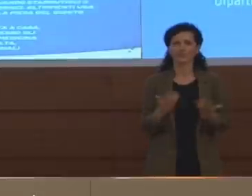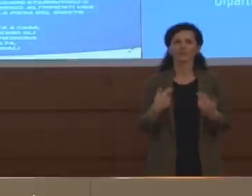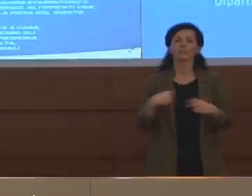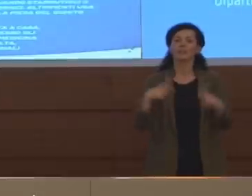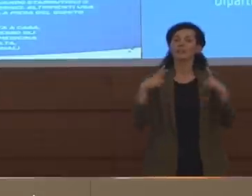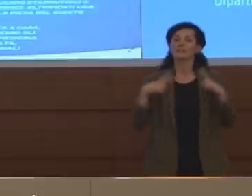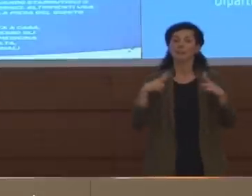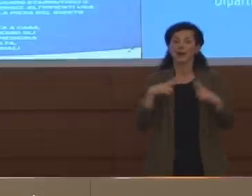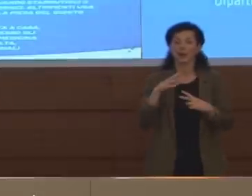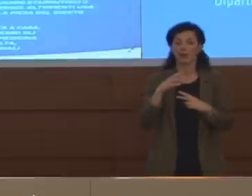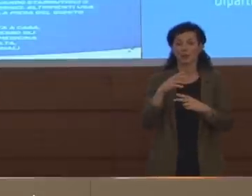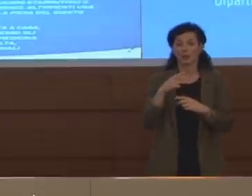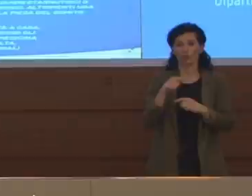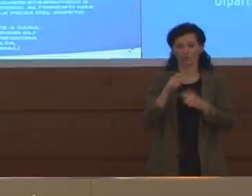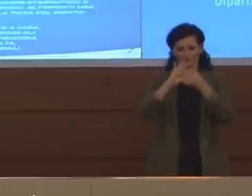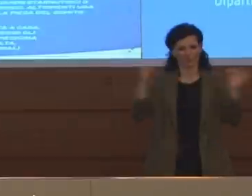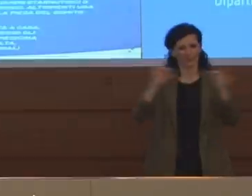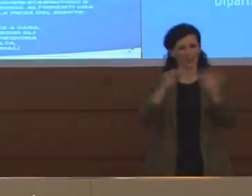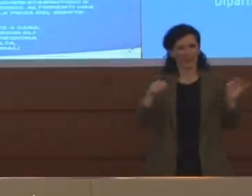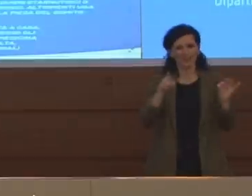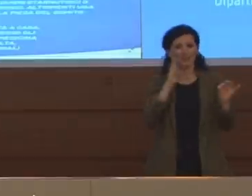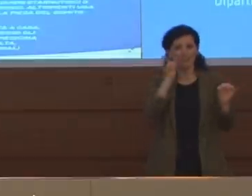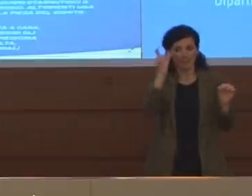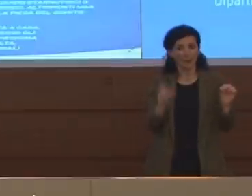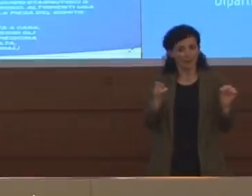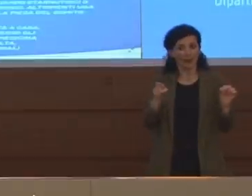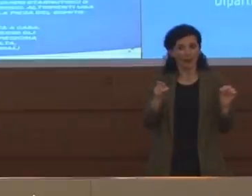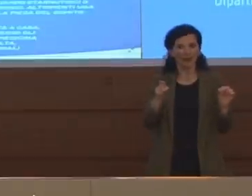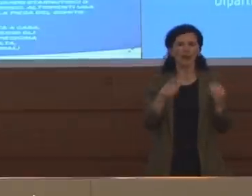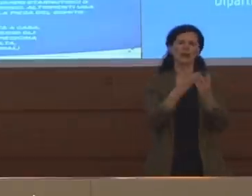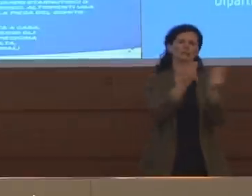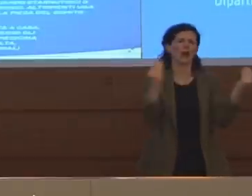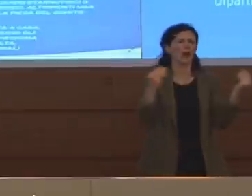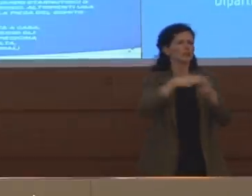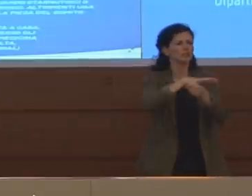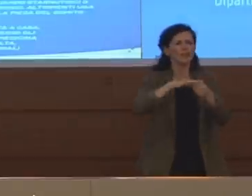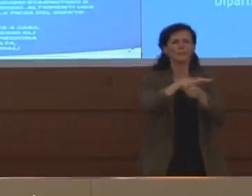questo padre, che è solo uno dei tanti i genitori o familiari di persone che